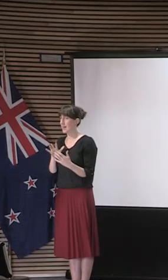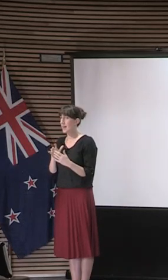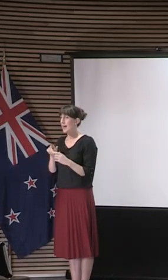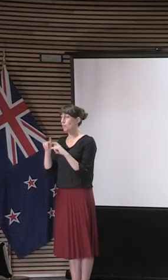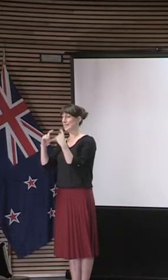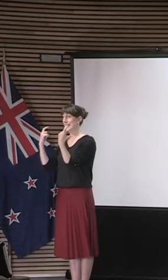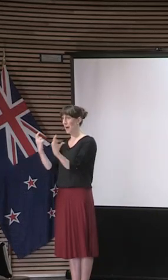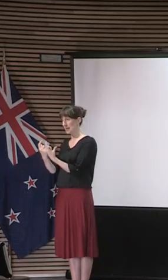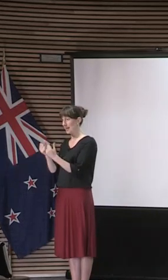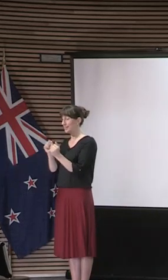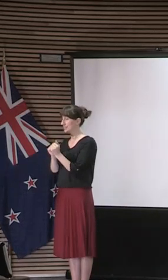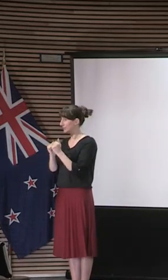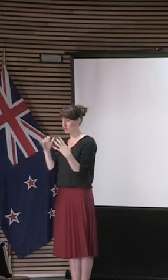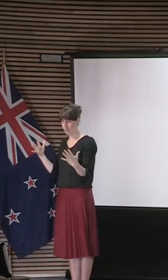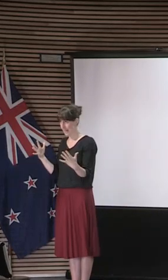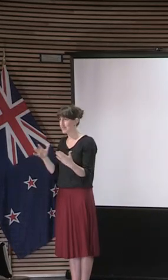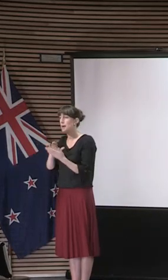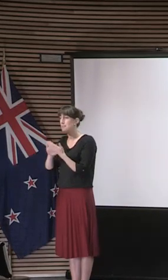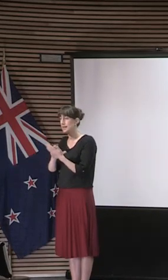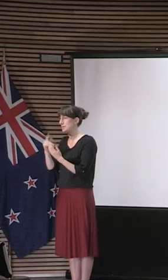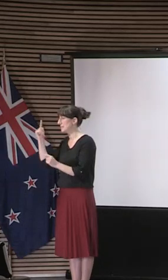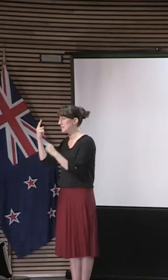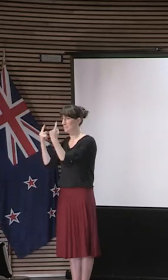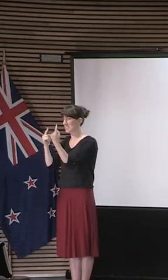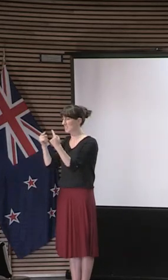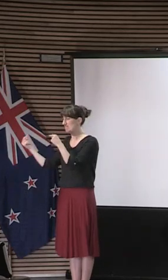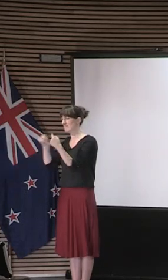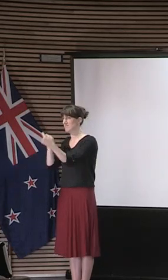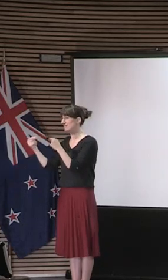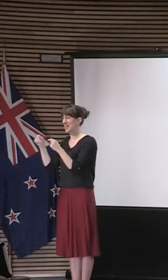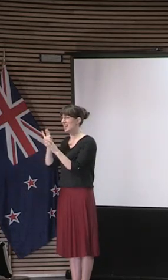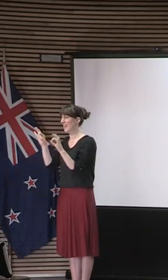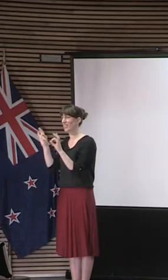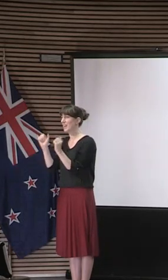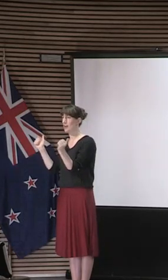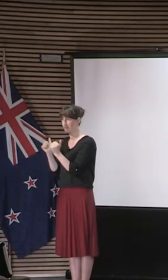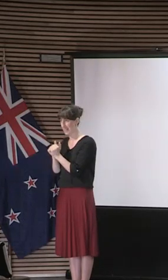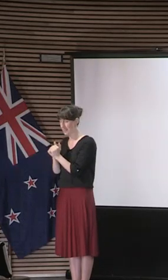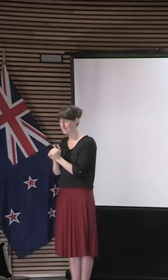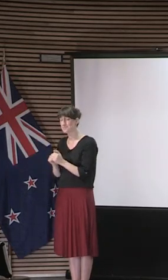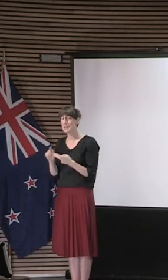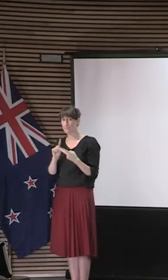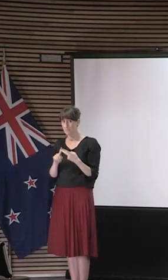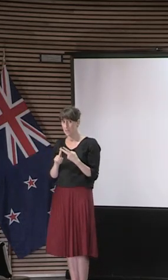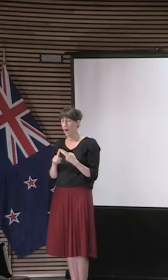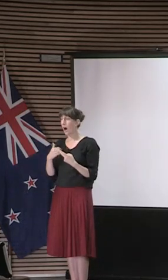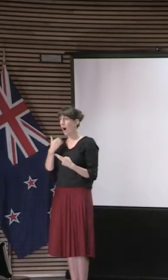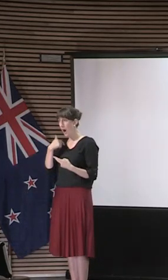Ka riro koe i nga pepa o te R.nanga ka pupuri i te tirohanga kaore i te tautokohia e te pepa e mau ana i roto. Na reira ehara i te mea na te